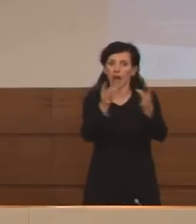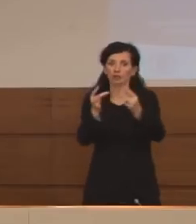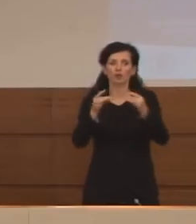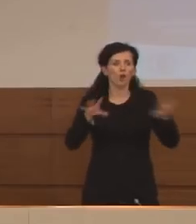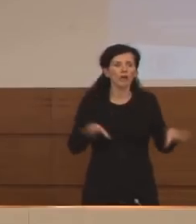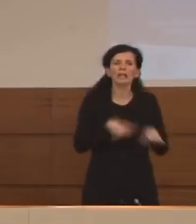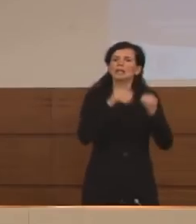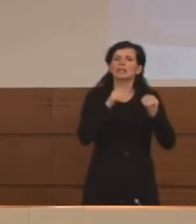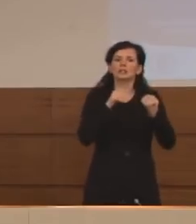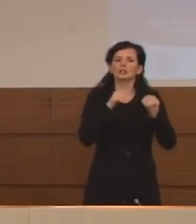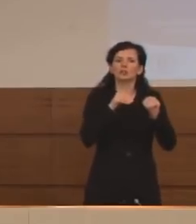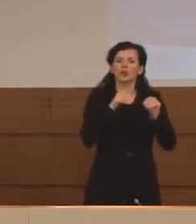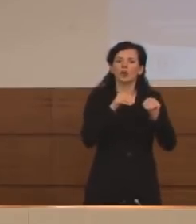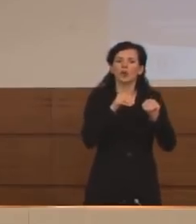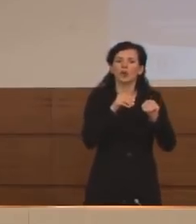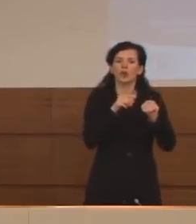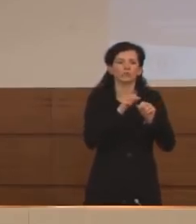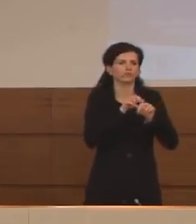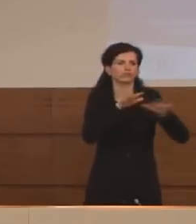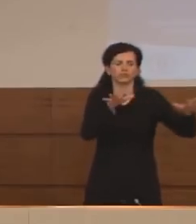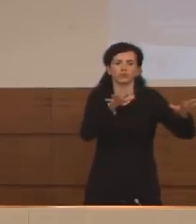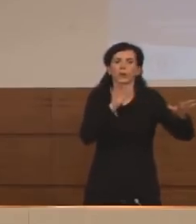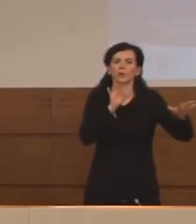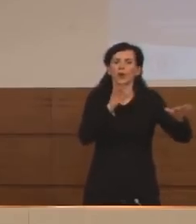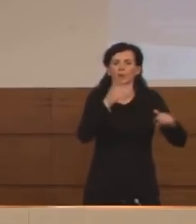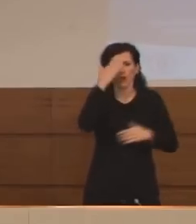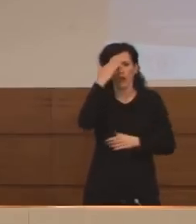un po' come l'influenza. Sostanzialmente quando compaiono i sintomi.